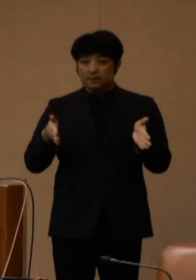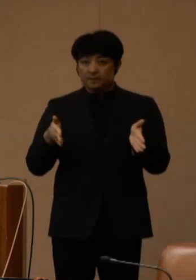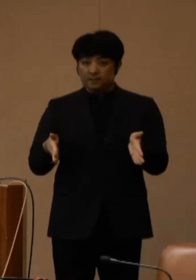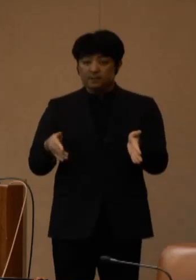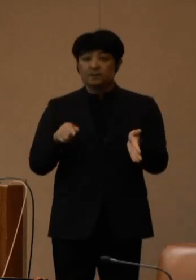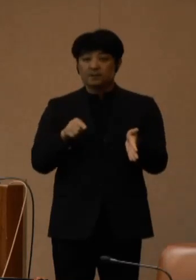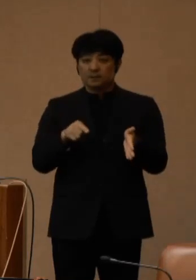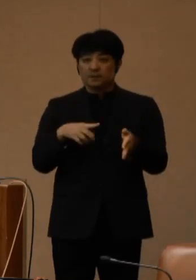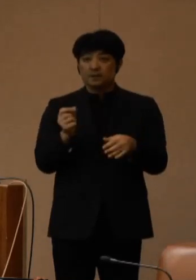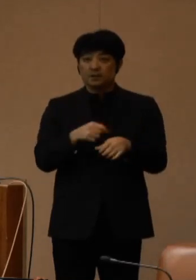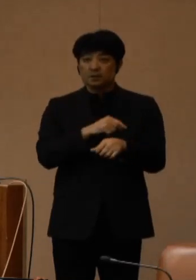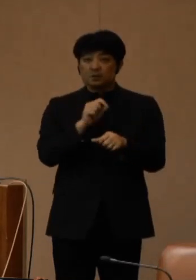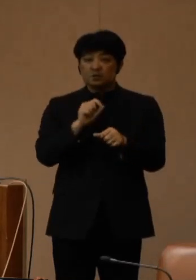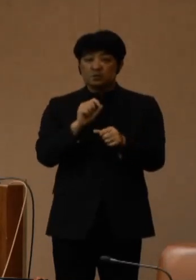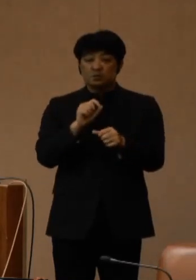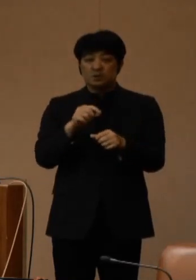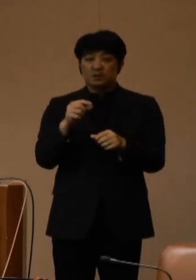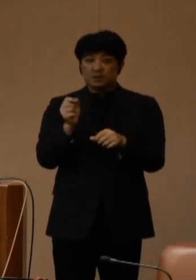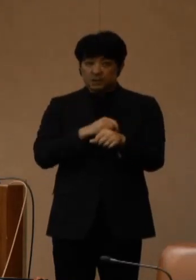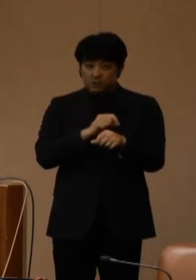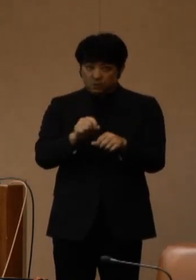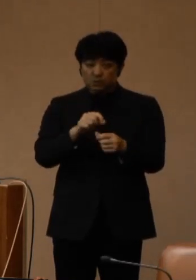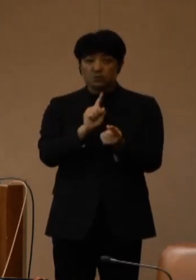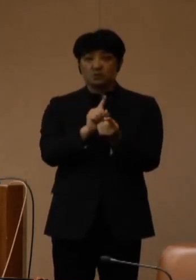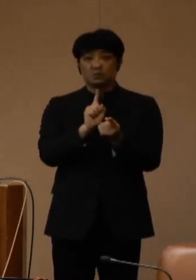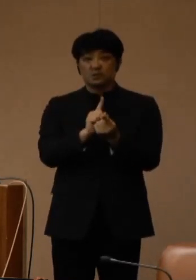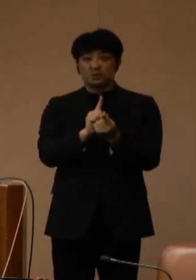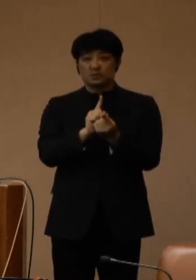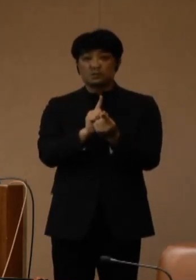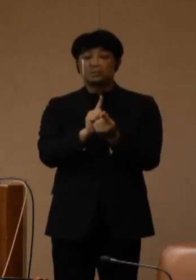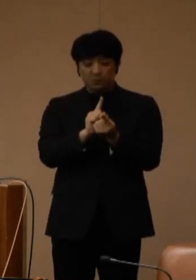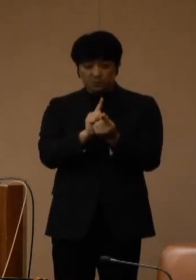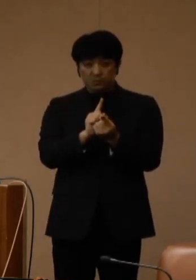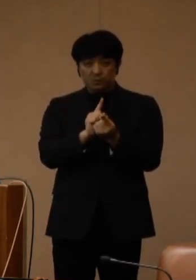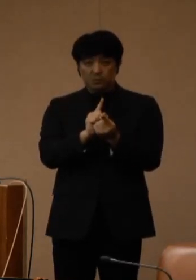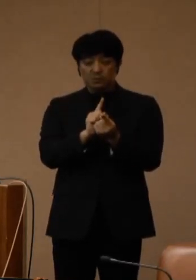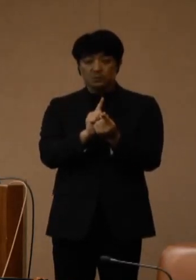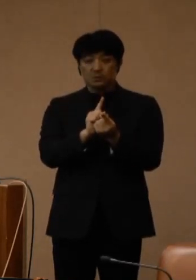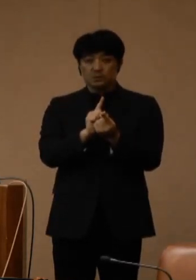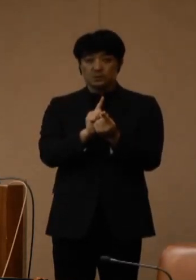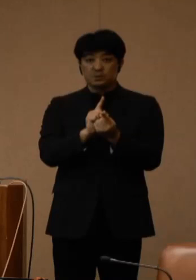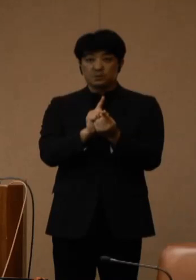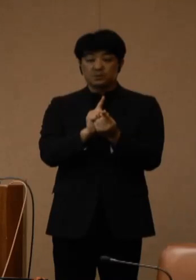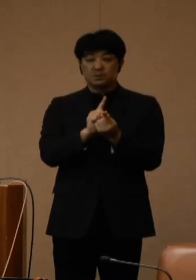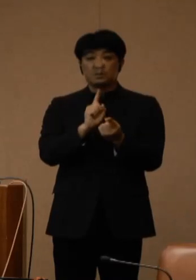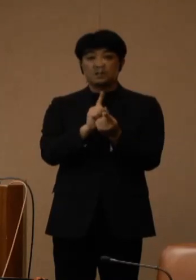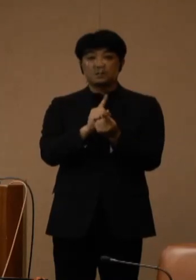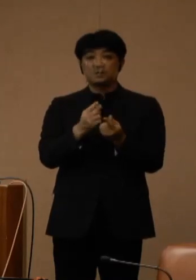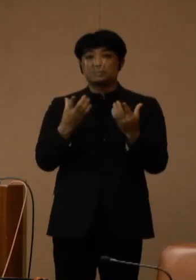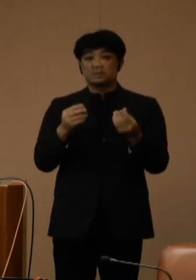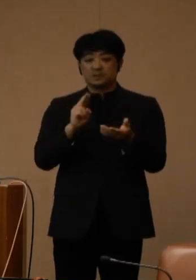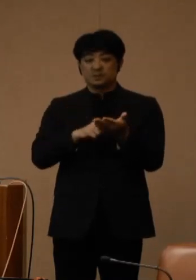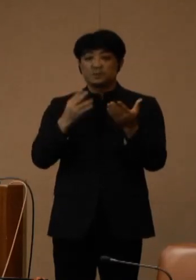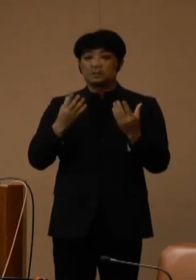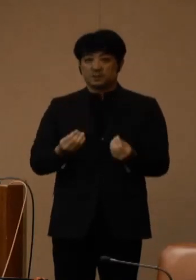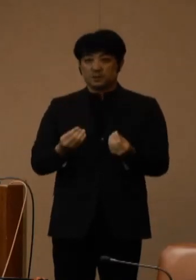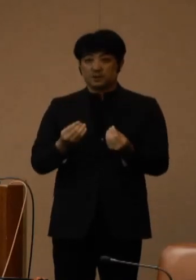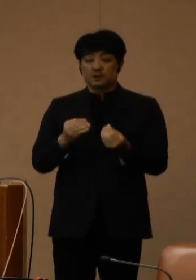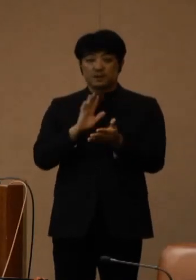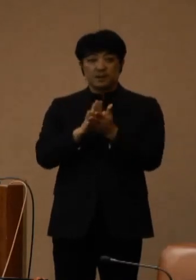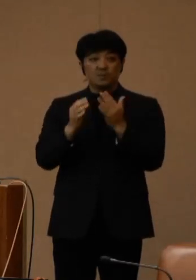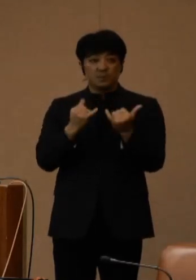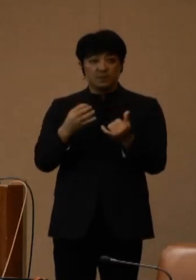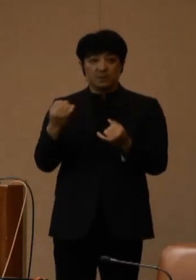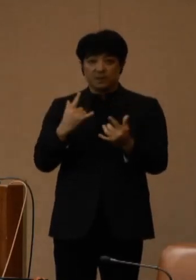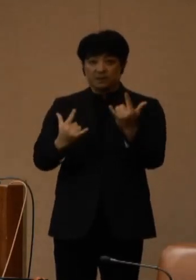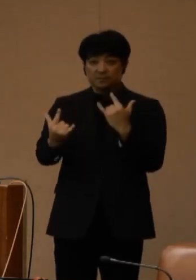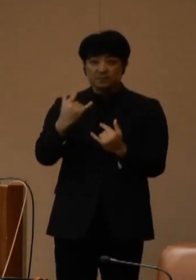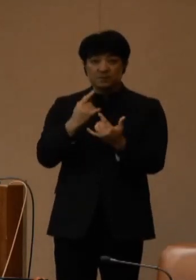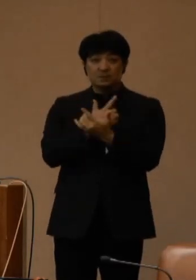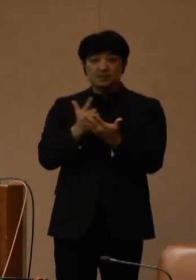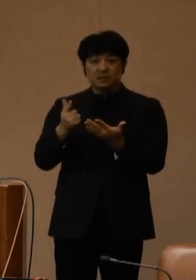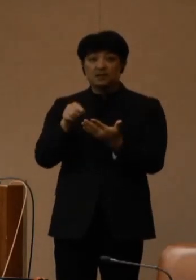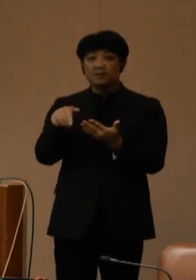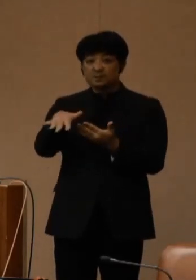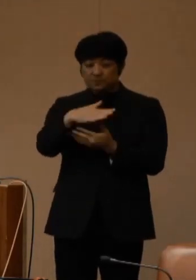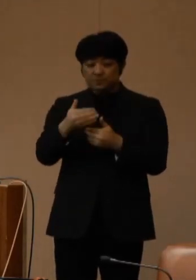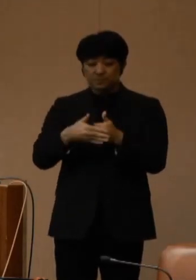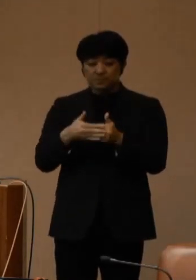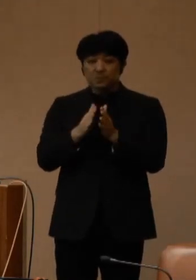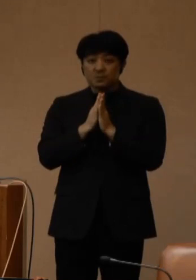緊急特別対策を実施することを決定いたしました。県民、事業者及び来訪者の皆様のご協力を切にお願いいたします。